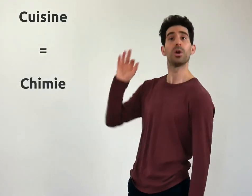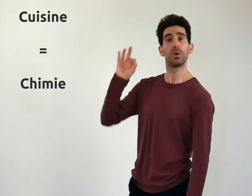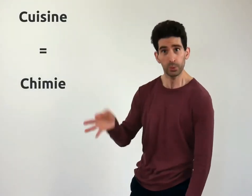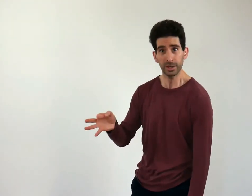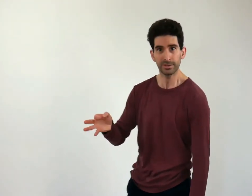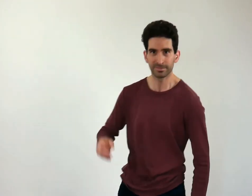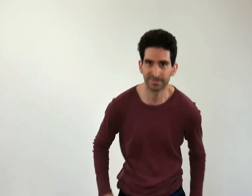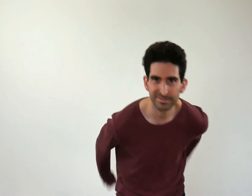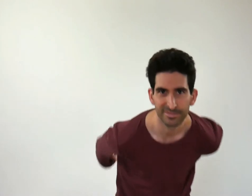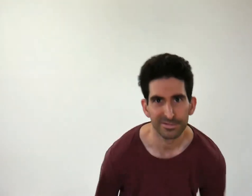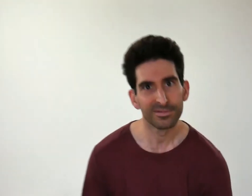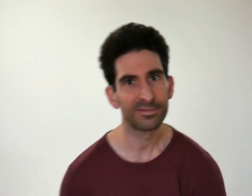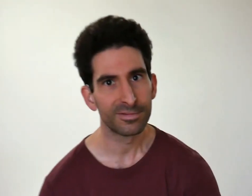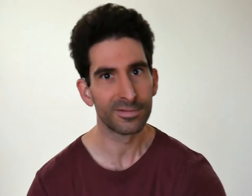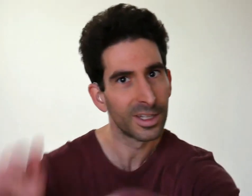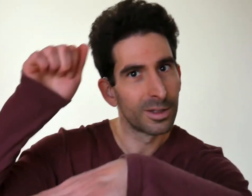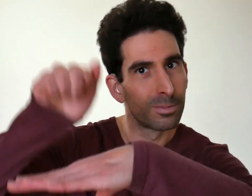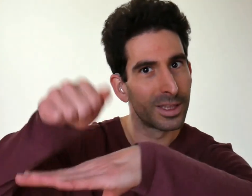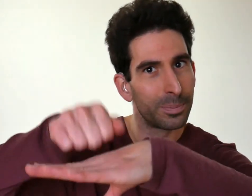Oui ! Bon appétit.